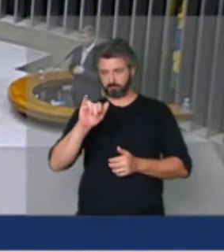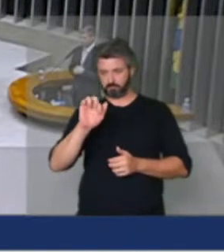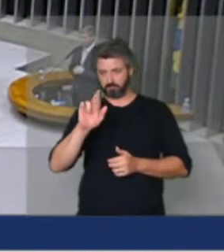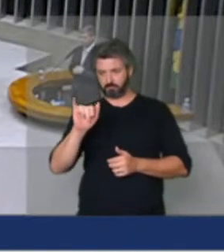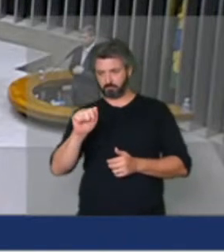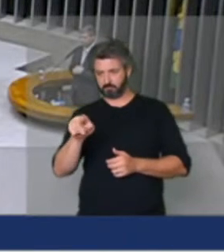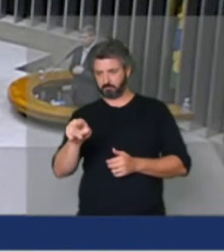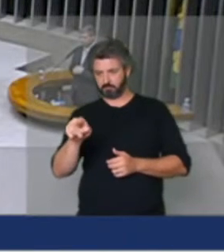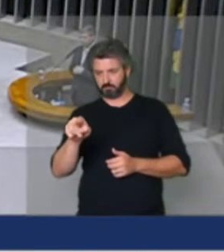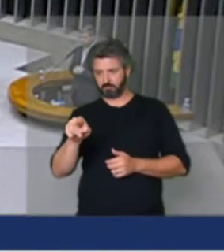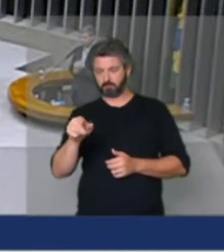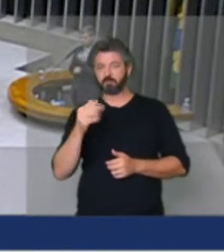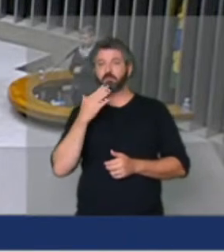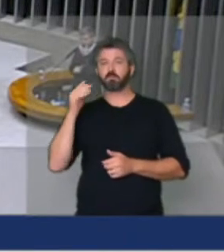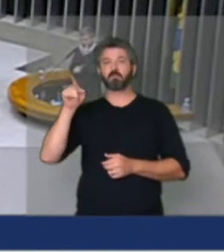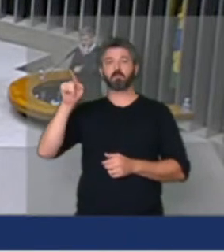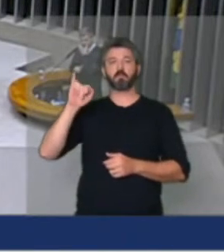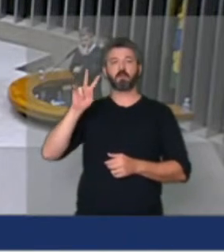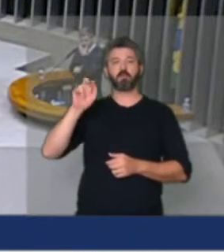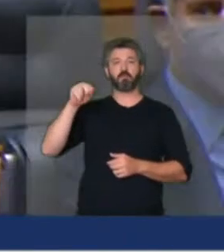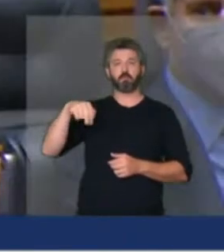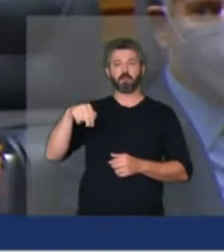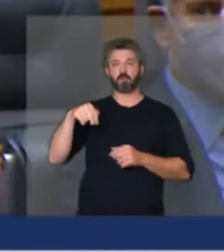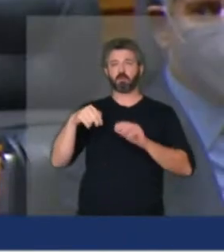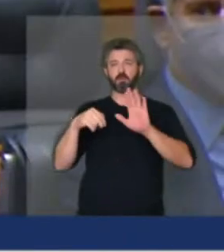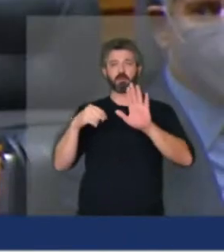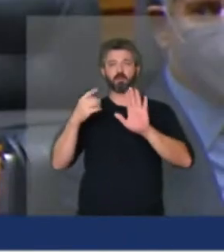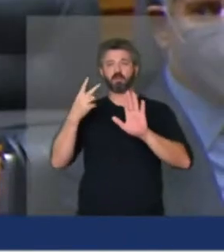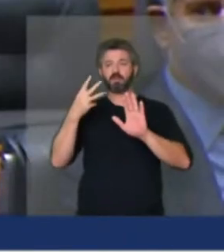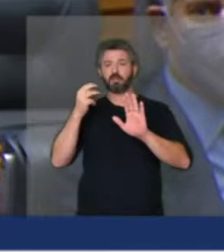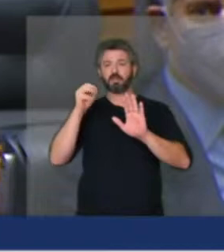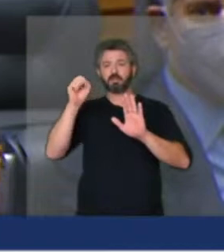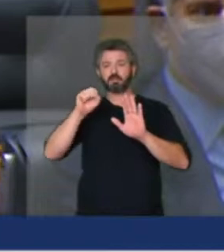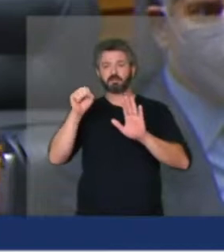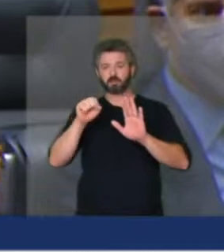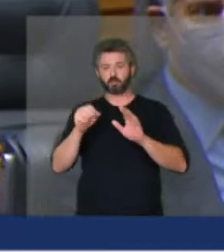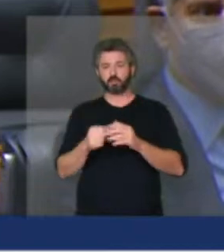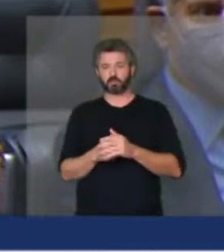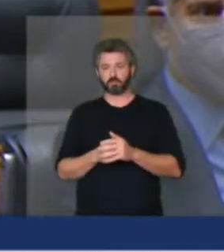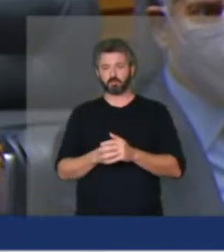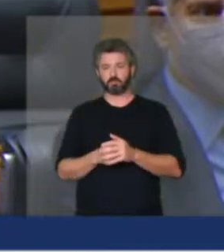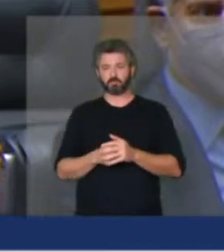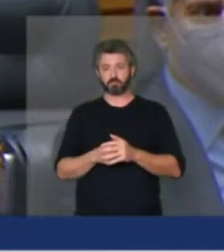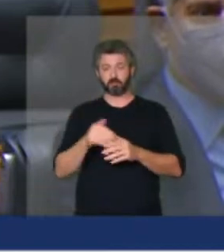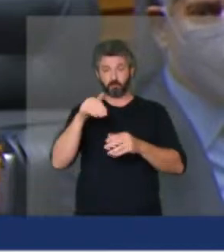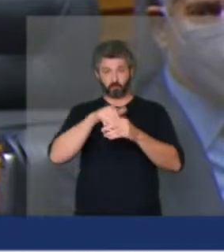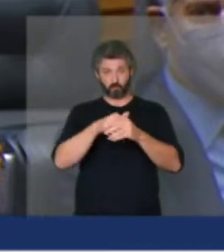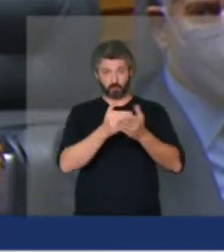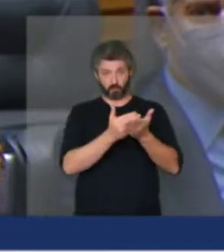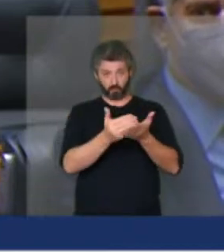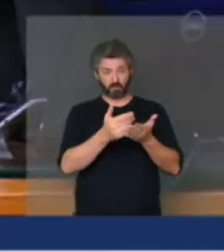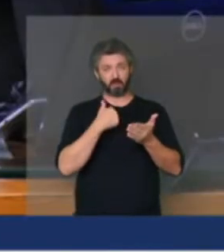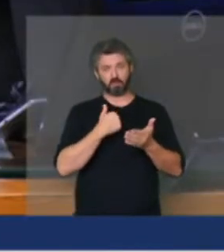QUERIA 30 SEGUNDOS INHOS PARA FALAR UMA COISA SOBRE OUTRO ASSUNTO. -- [PRESIDENTE]: ASSIM QUE ABRIR A VOTAÇÃO, QUER DIZER NA VERDADE ASSIM QUE ENCERRAR NA VERDADE ABERTA ELA JÁ ESTÁ.